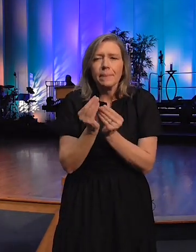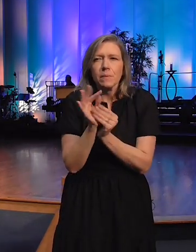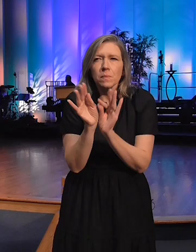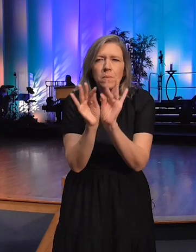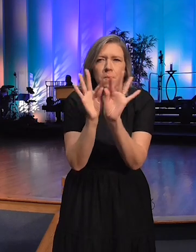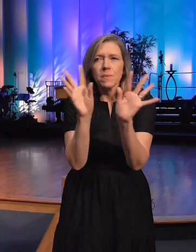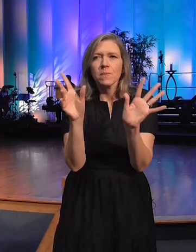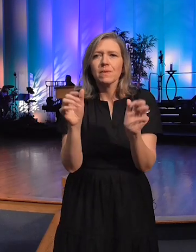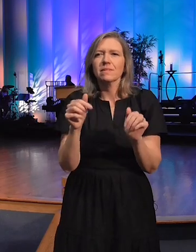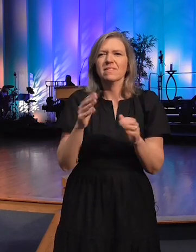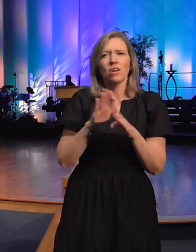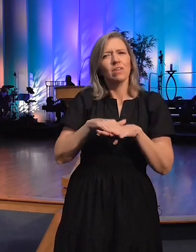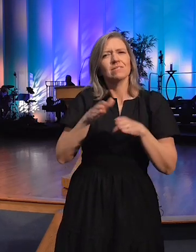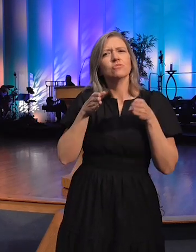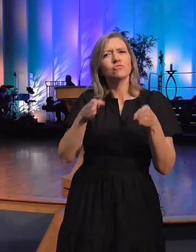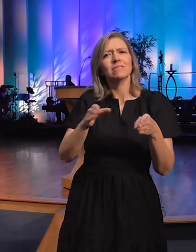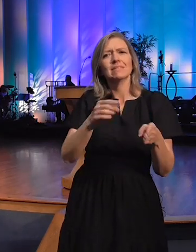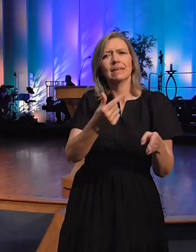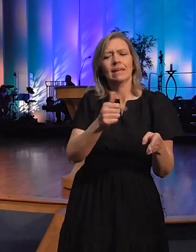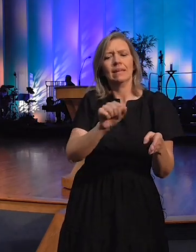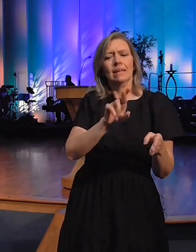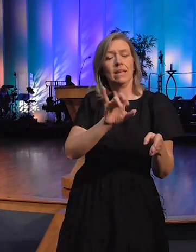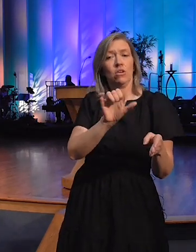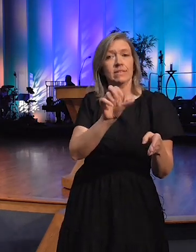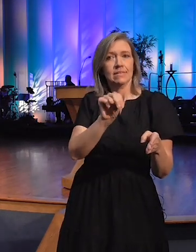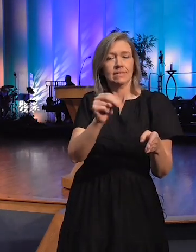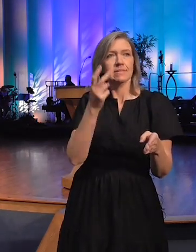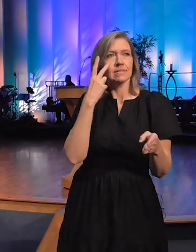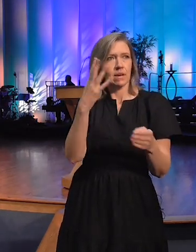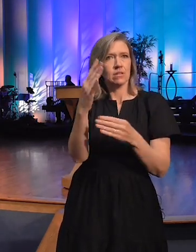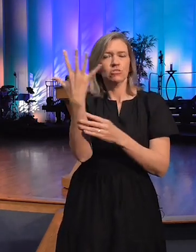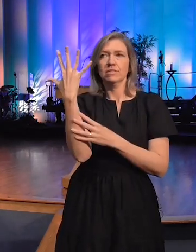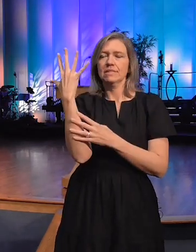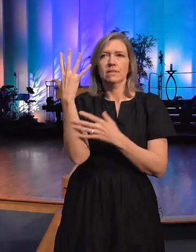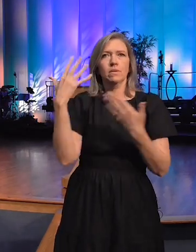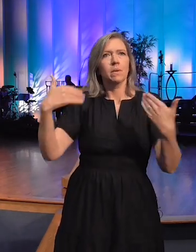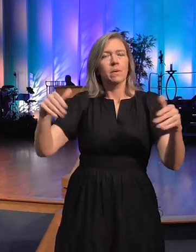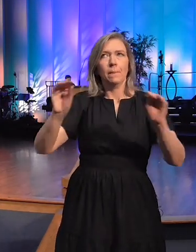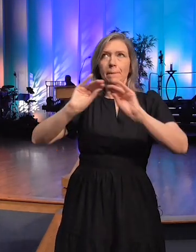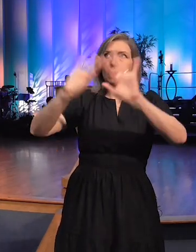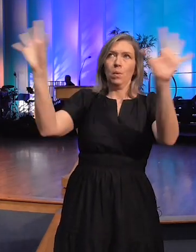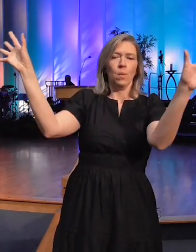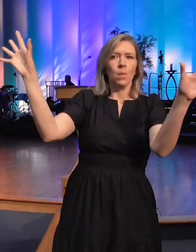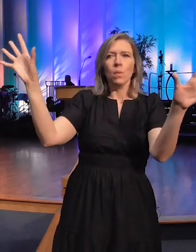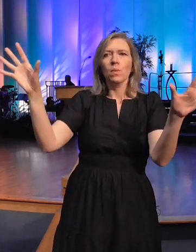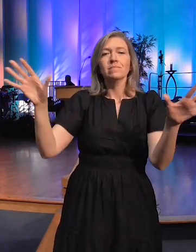un árbol completamente en flor, así que solo te digo que se acerca la primavera y eso significa que este es el